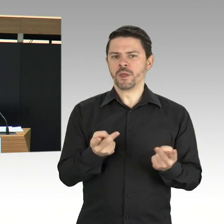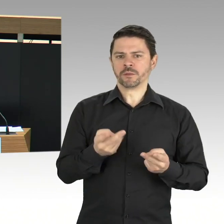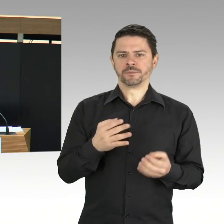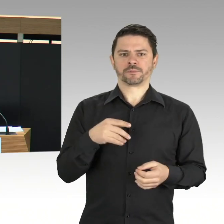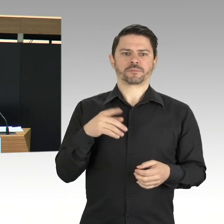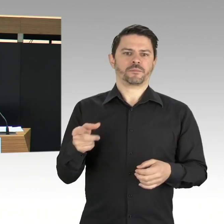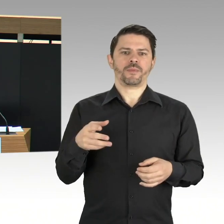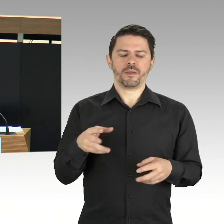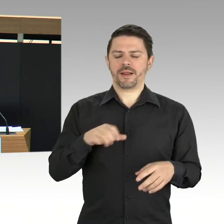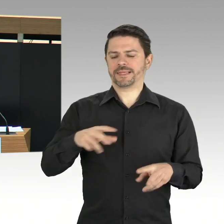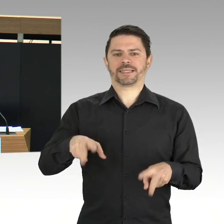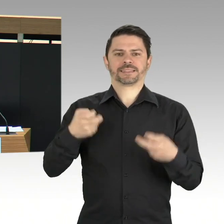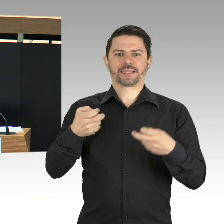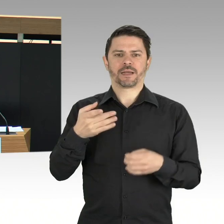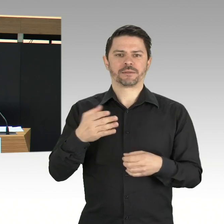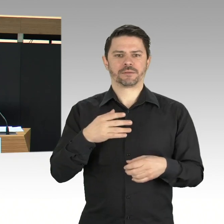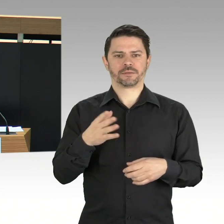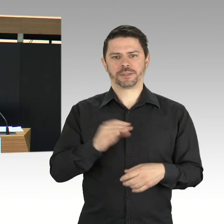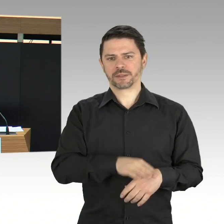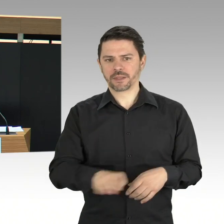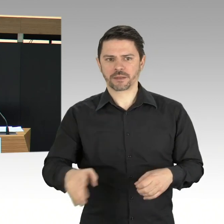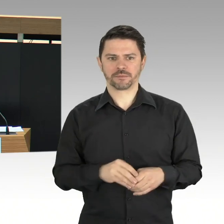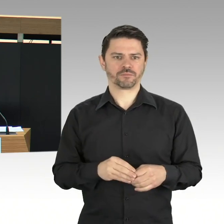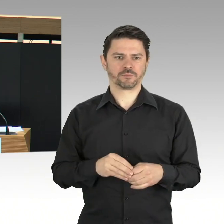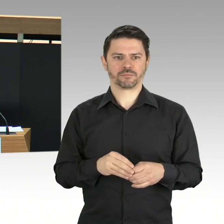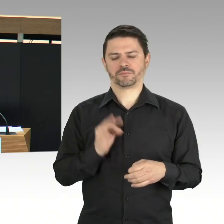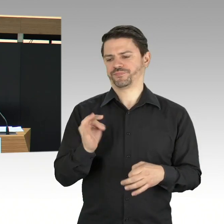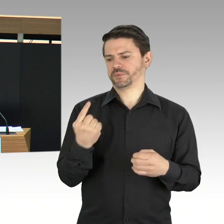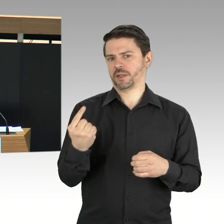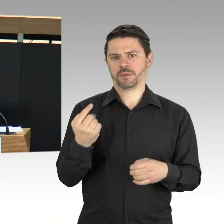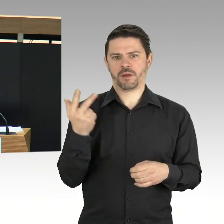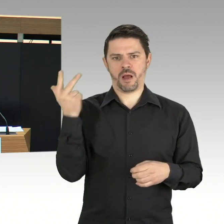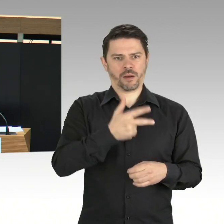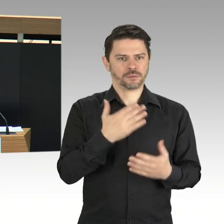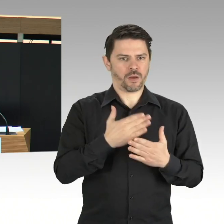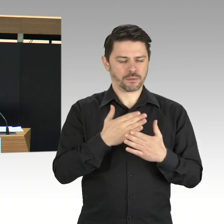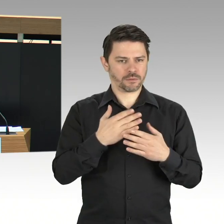die versuchen dieses Problem zu lösen, ja, wir sind es leid, dass wir oft ohnmächtig zuschauen müssen